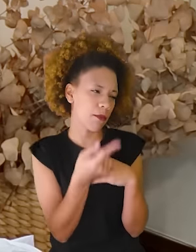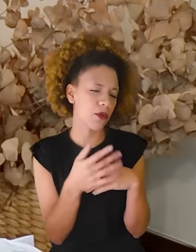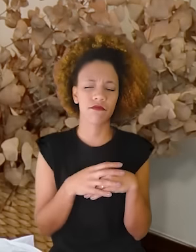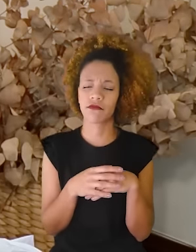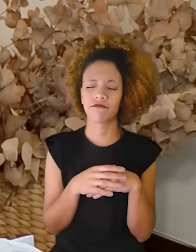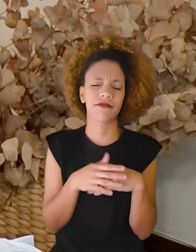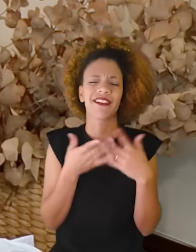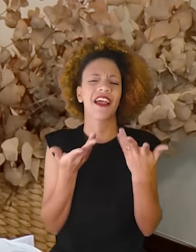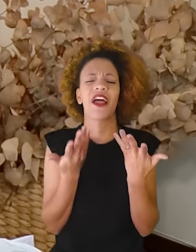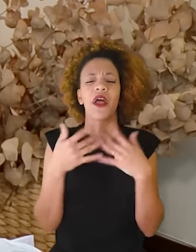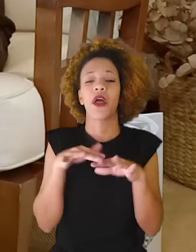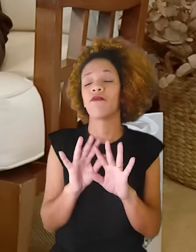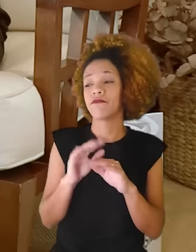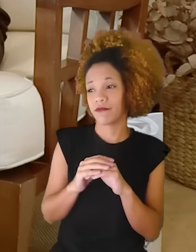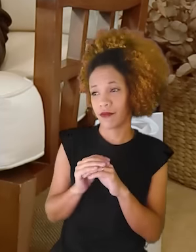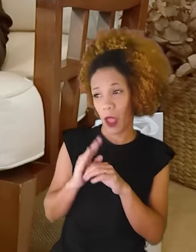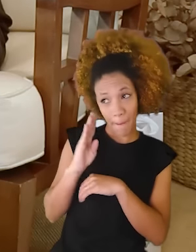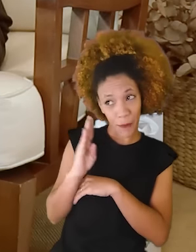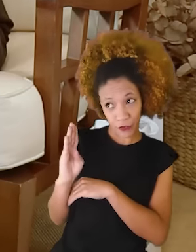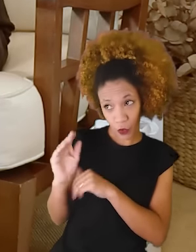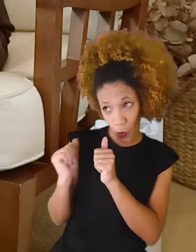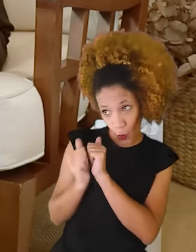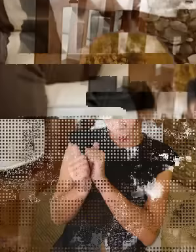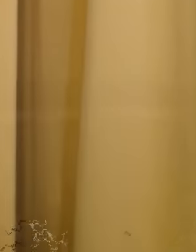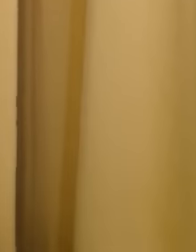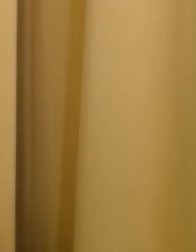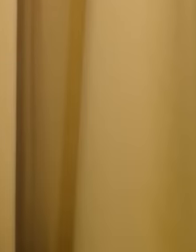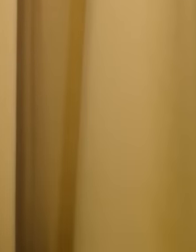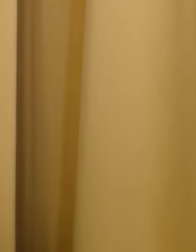não quero que você fique sobre Botafogo também gente vai tudo falar de Meu Deus interrompemos